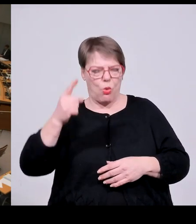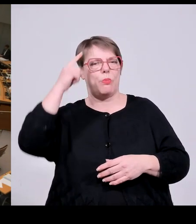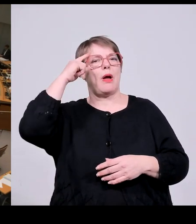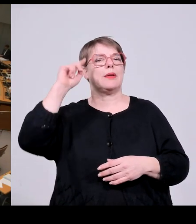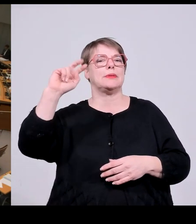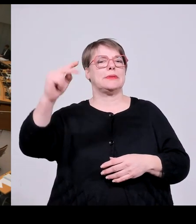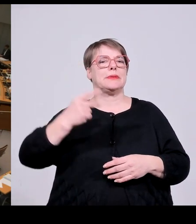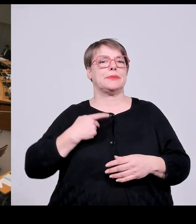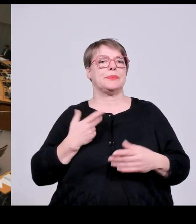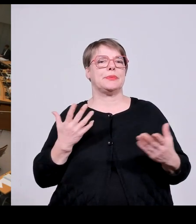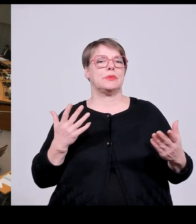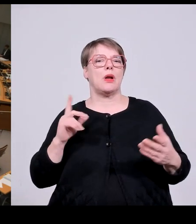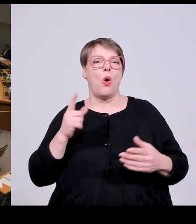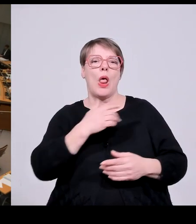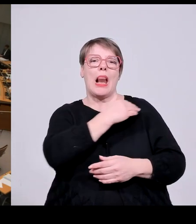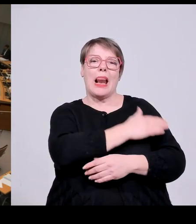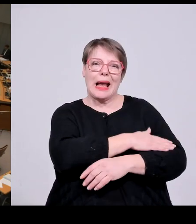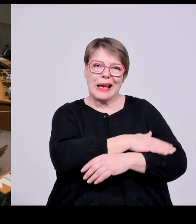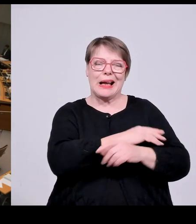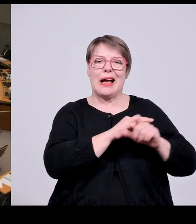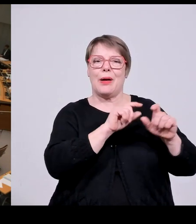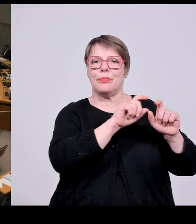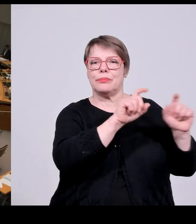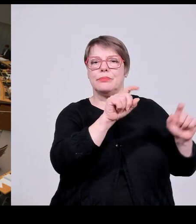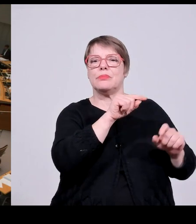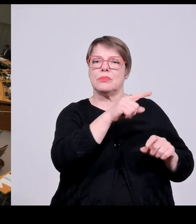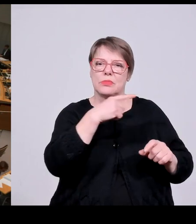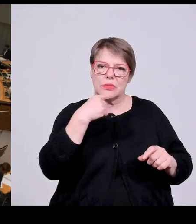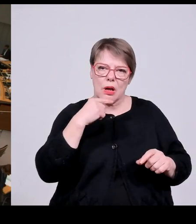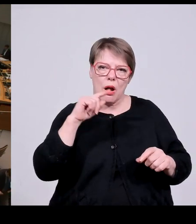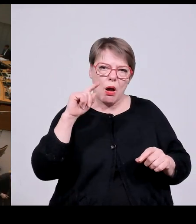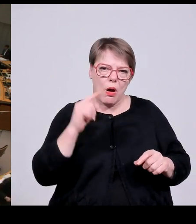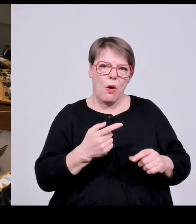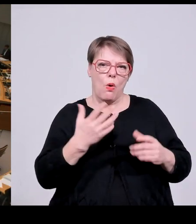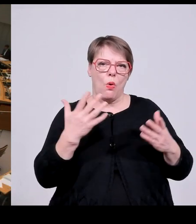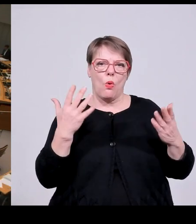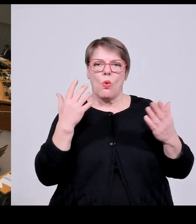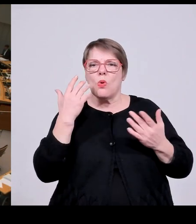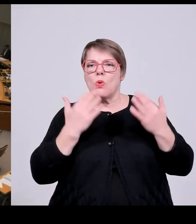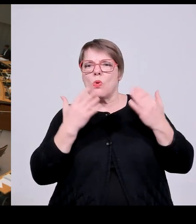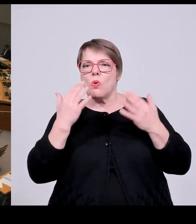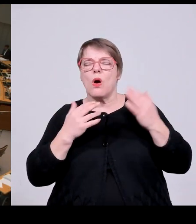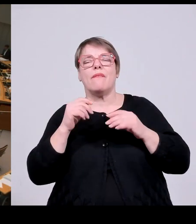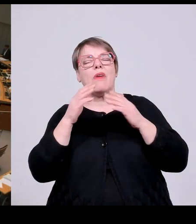wir brauchen jetzt 80.000 neue Sozialwohnungen. Am Ende des Tages